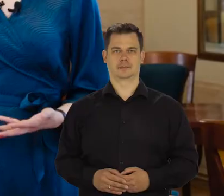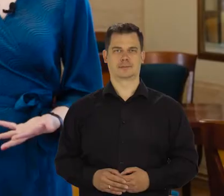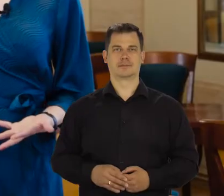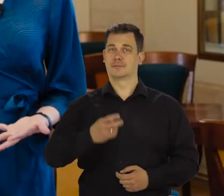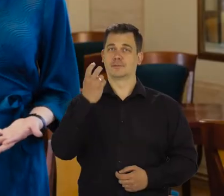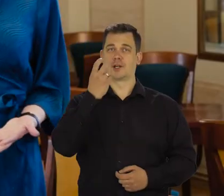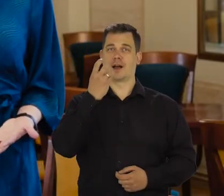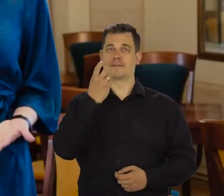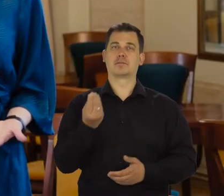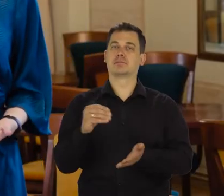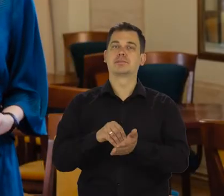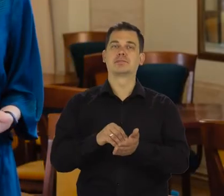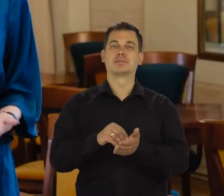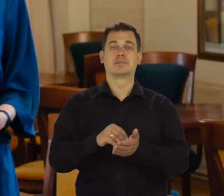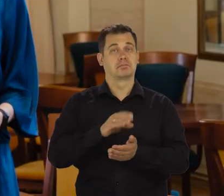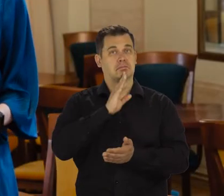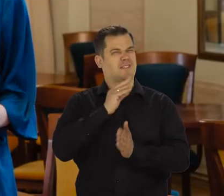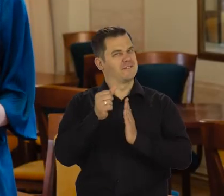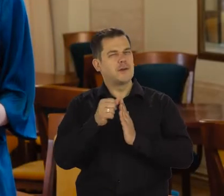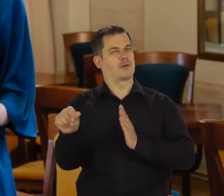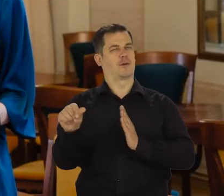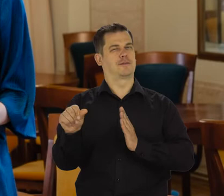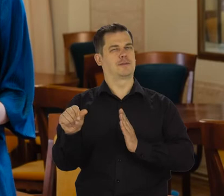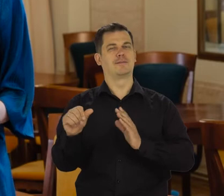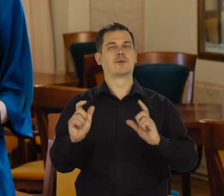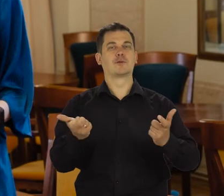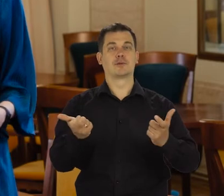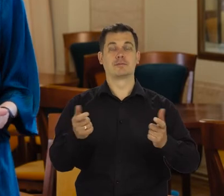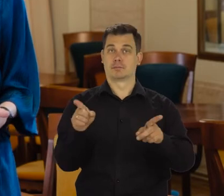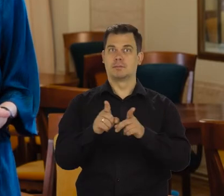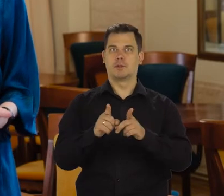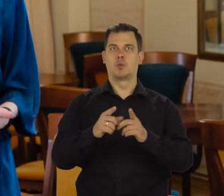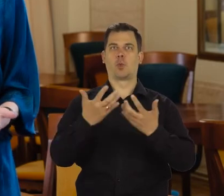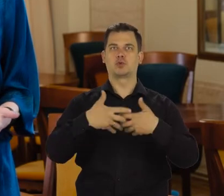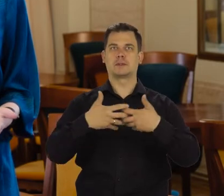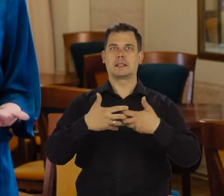Ciekawym elementem – i chyba takim dość wyjątkowym – jest również takie urządzenie,